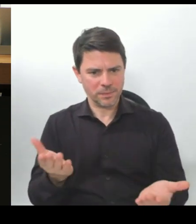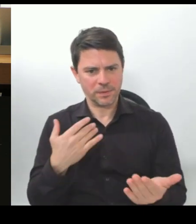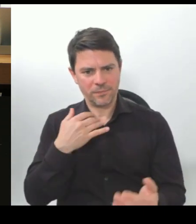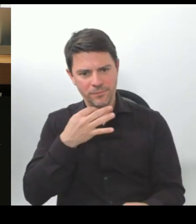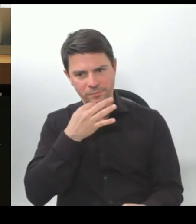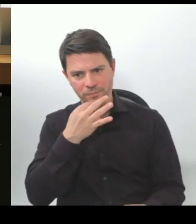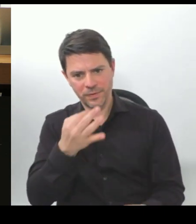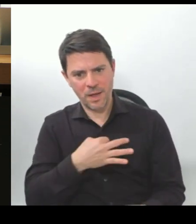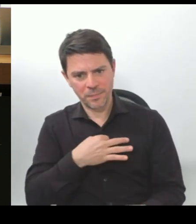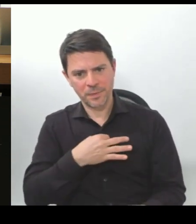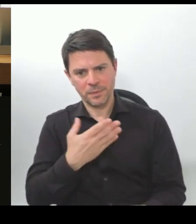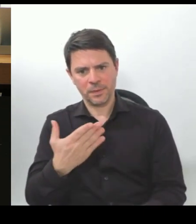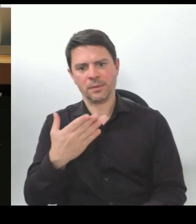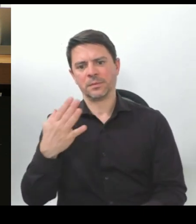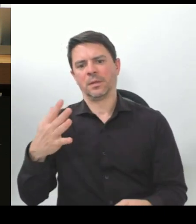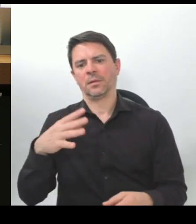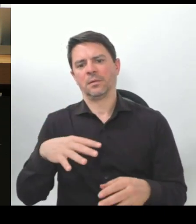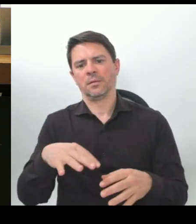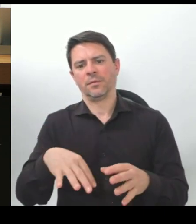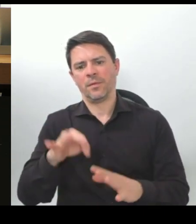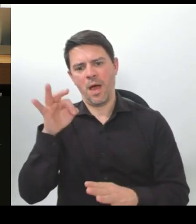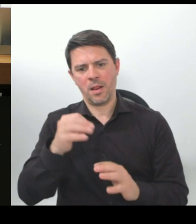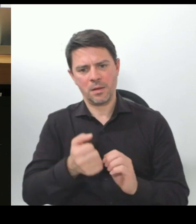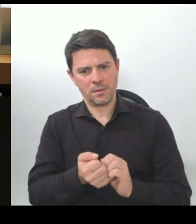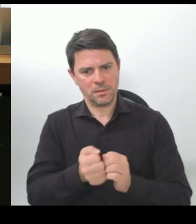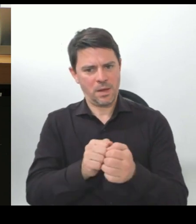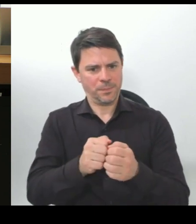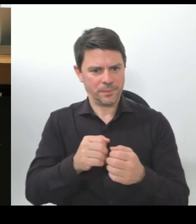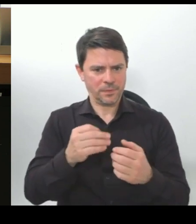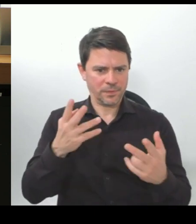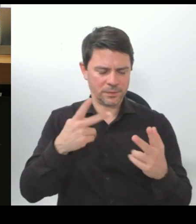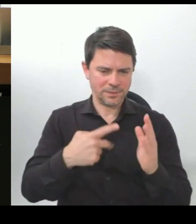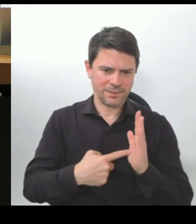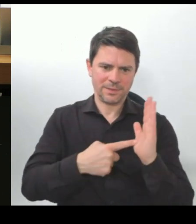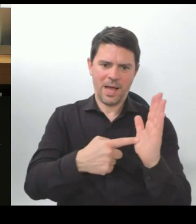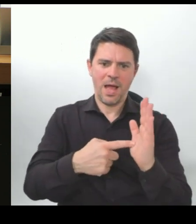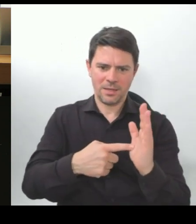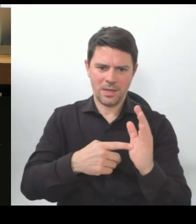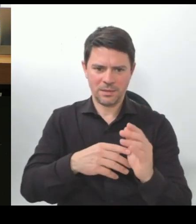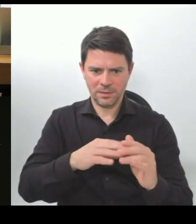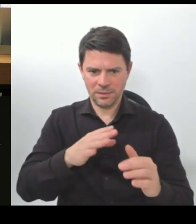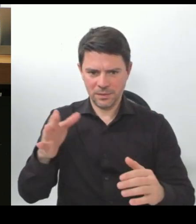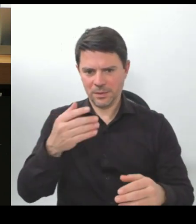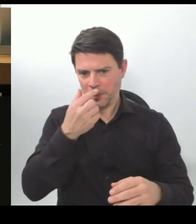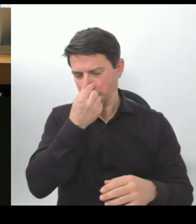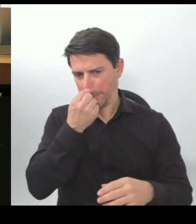veranstaltenden, wie das am Ende aussehen soll. Das blieben sie uns auch gerade eben schuldig.